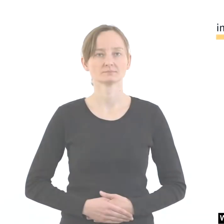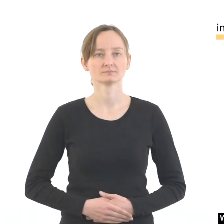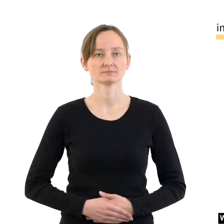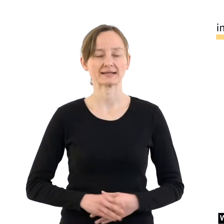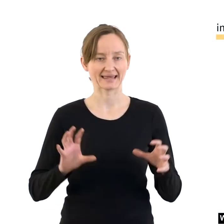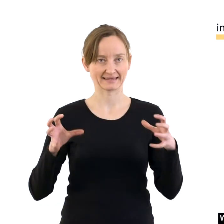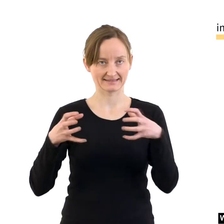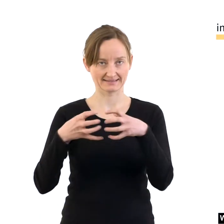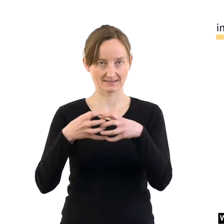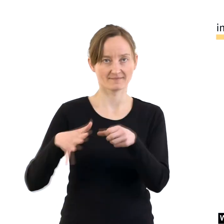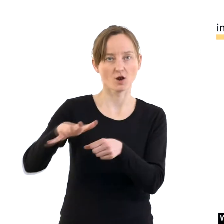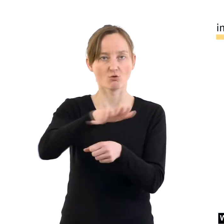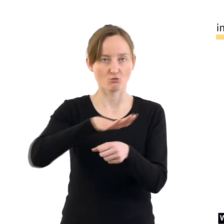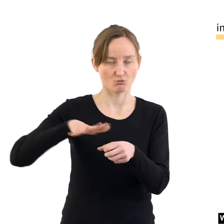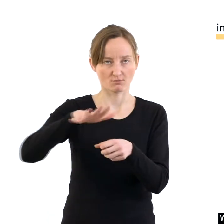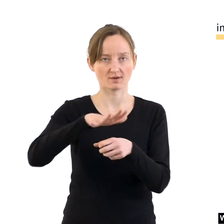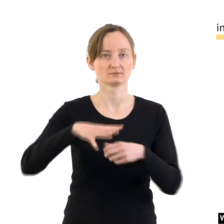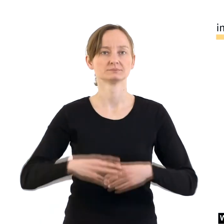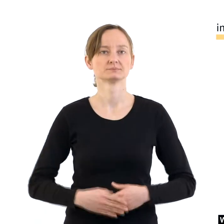Inicjatywa lokalna